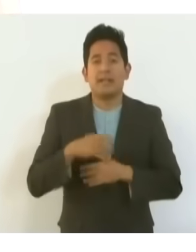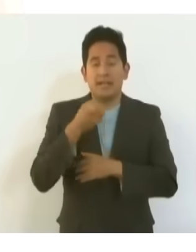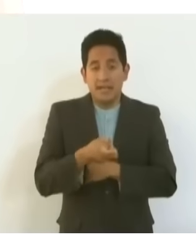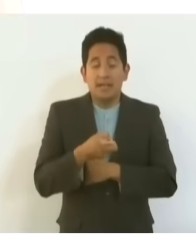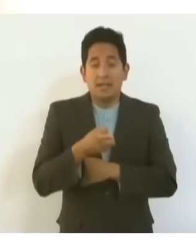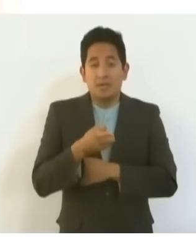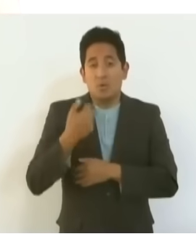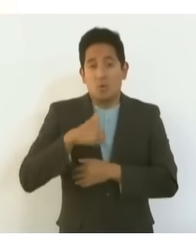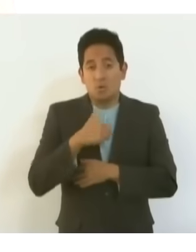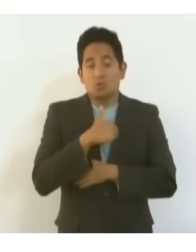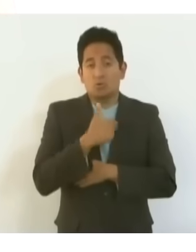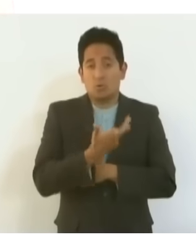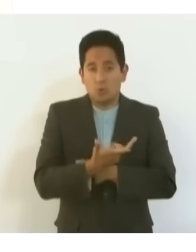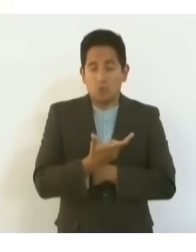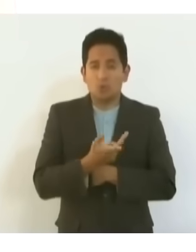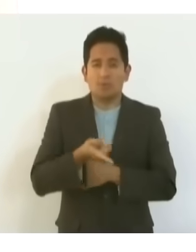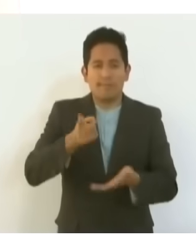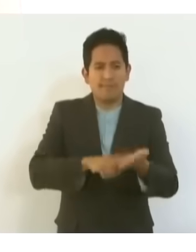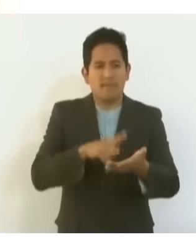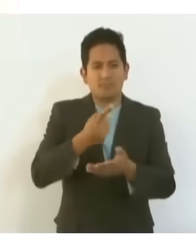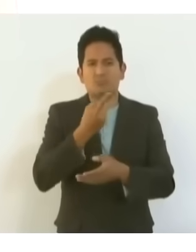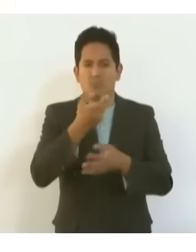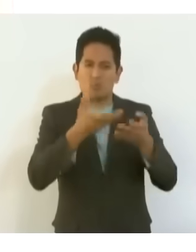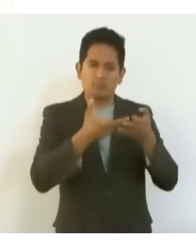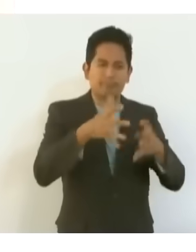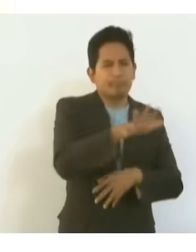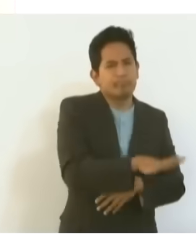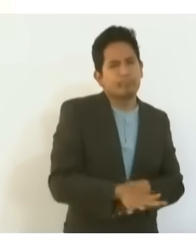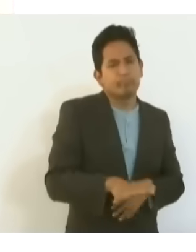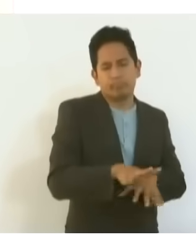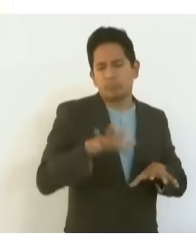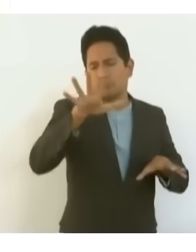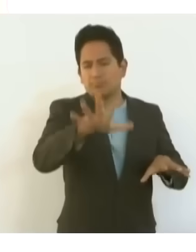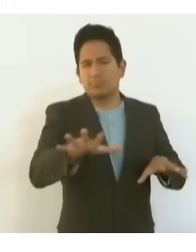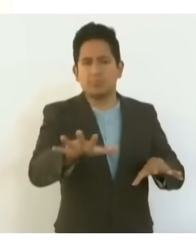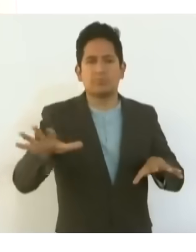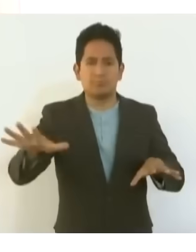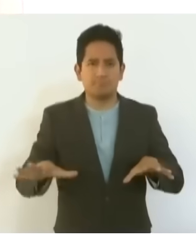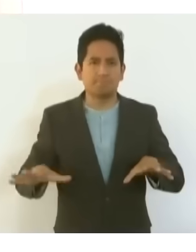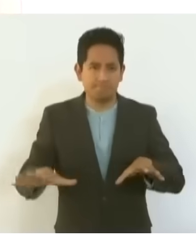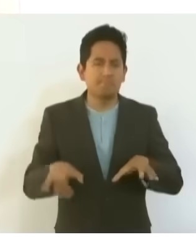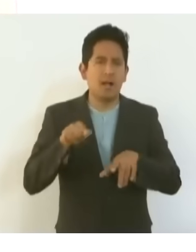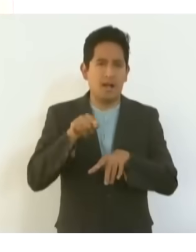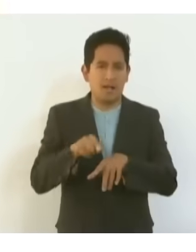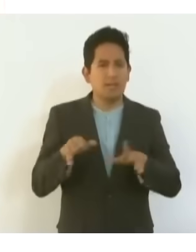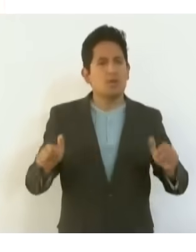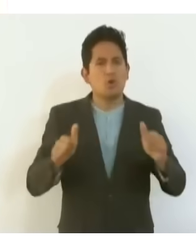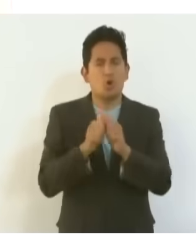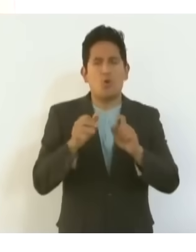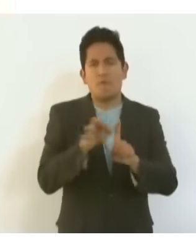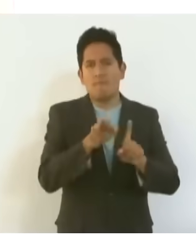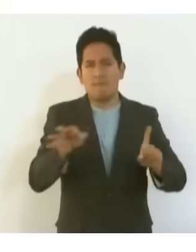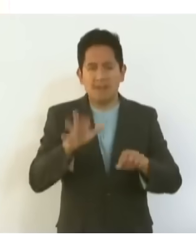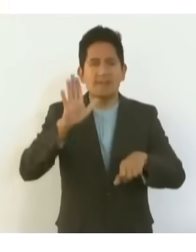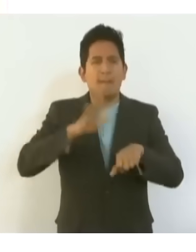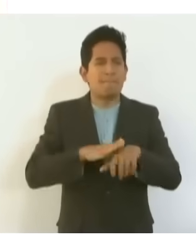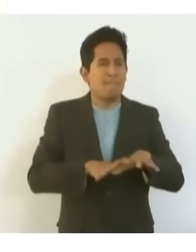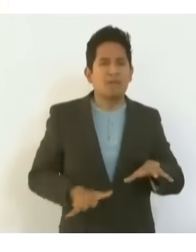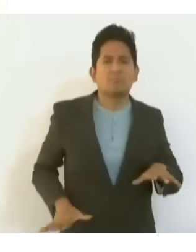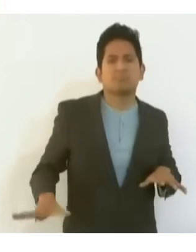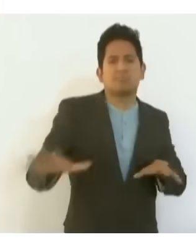de un territorio y de la frase más territorio, menos escritorio. Por